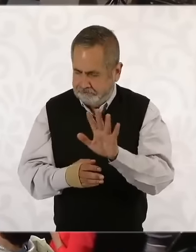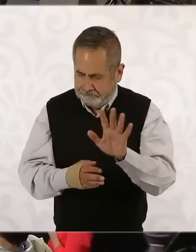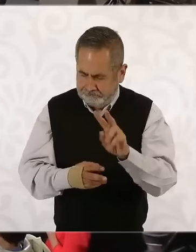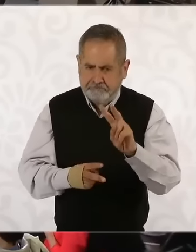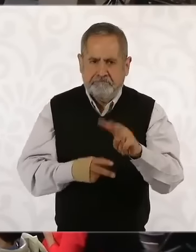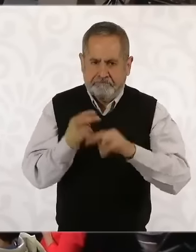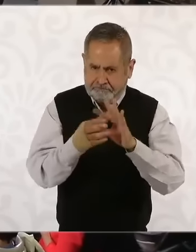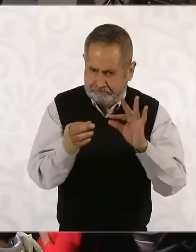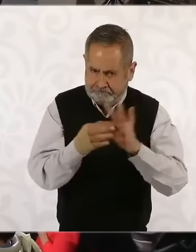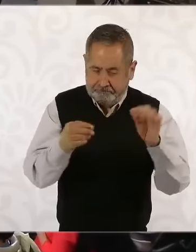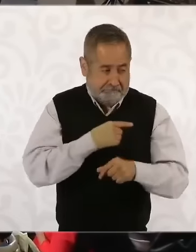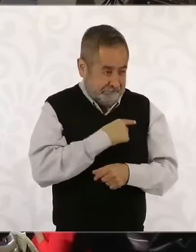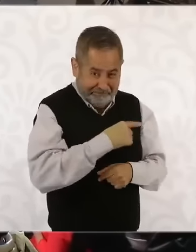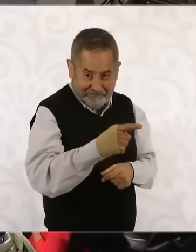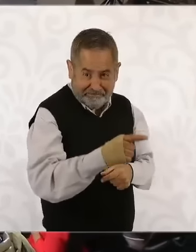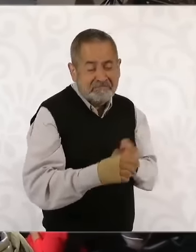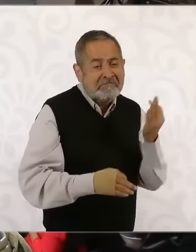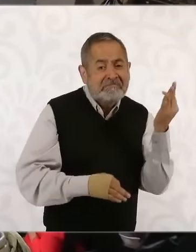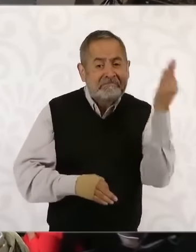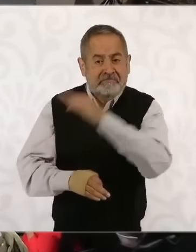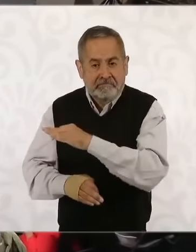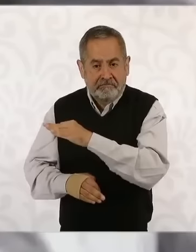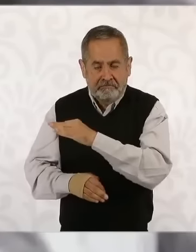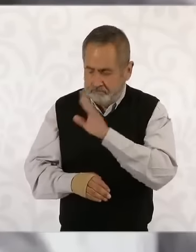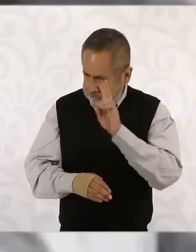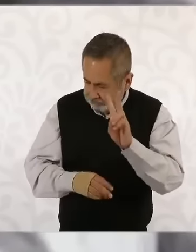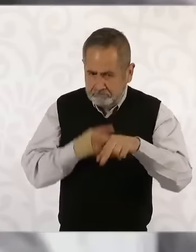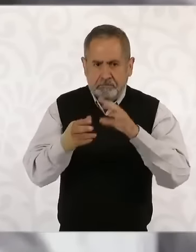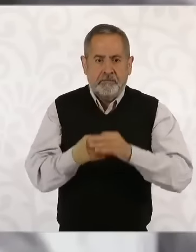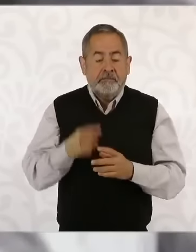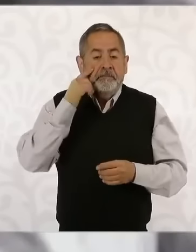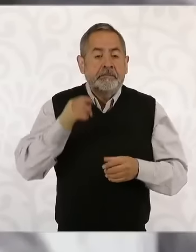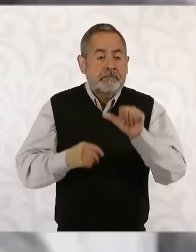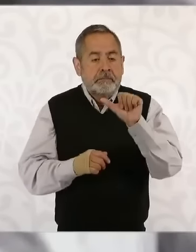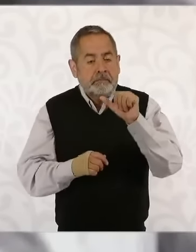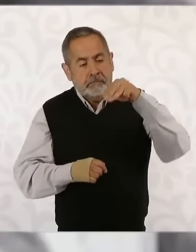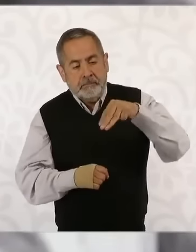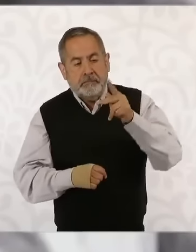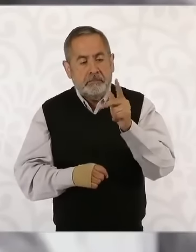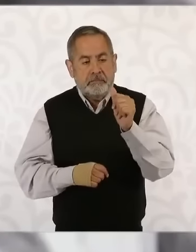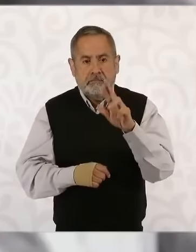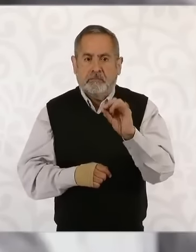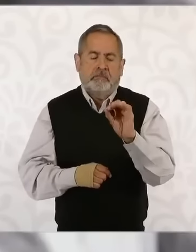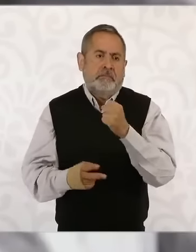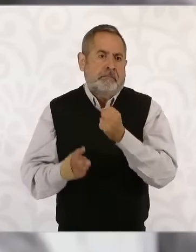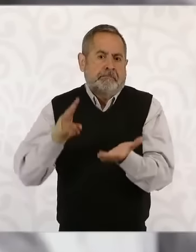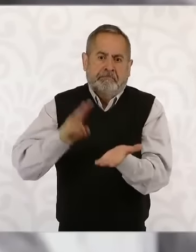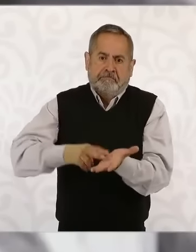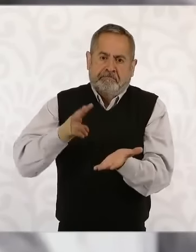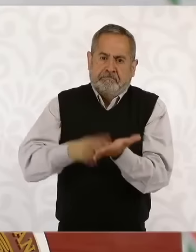es absolutamente falso. El juicio de amparo es, sin duda, la institución jurídica más importante